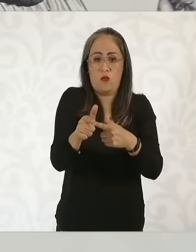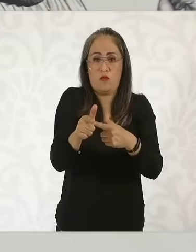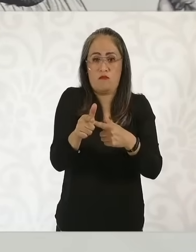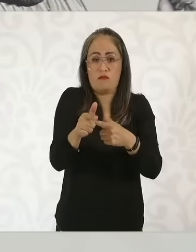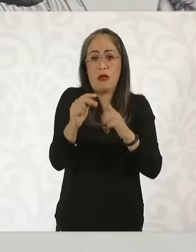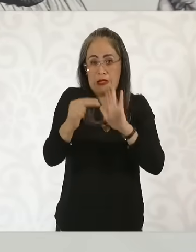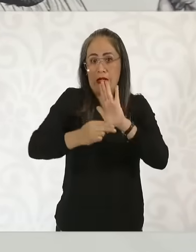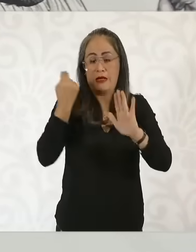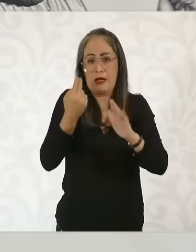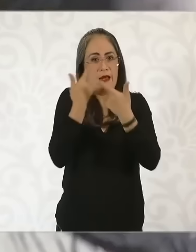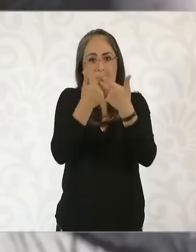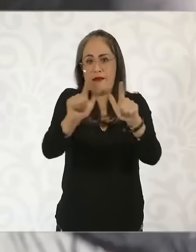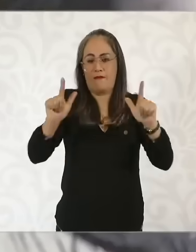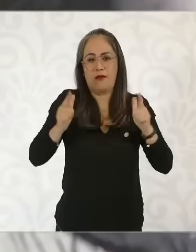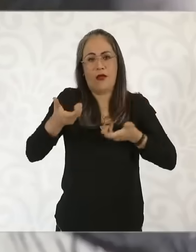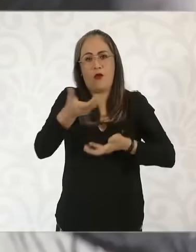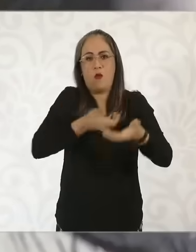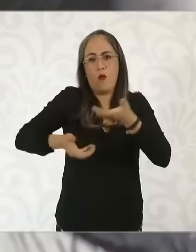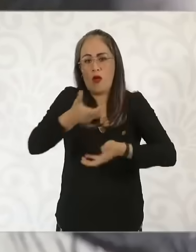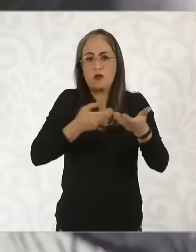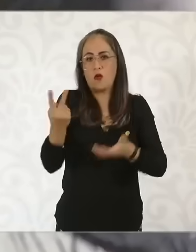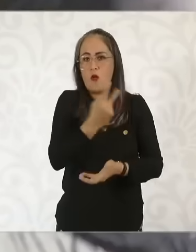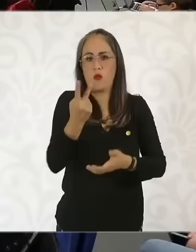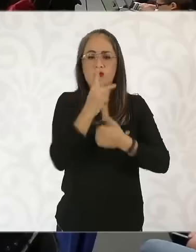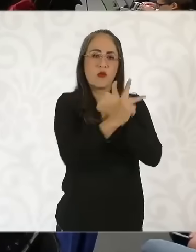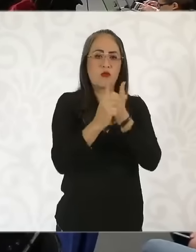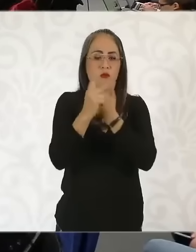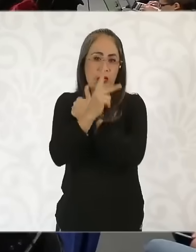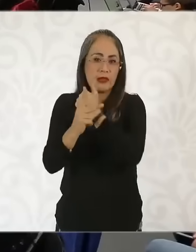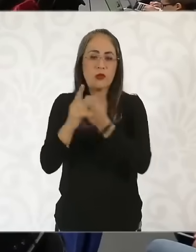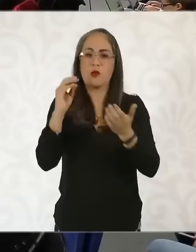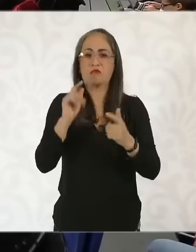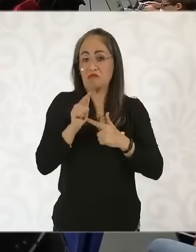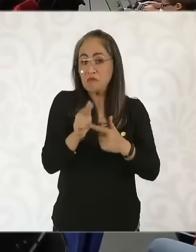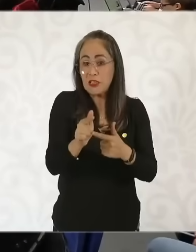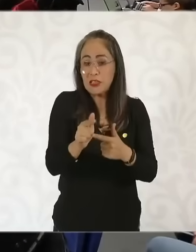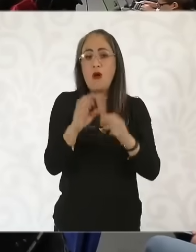de libre comercio entre los dos países, sino cómo vamos a resolver esos puntos que son muy técnicos.